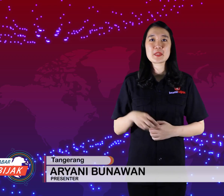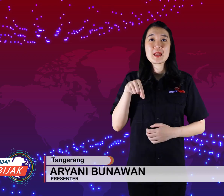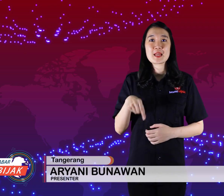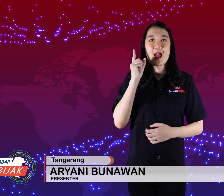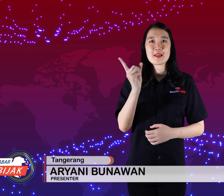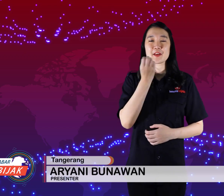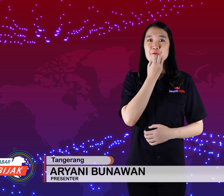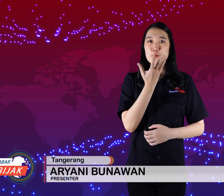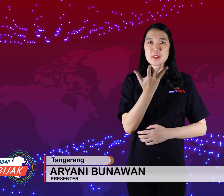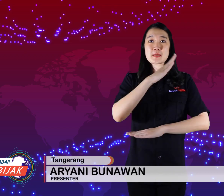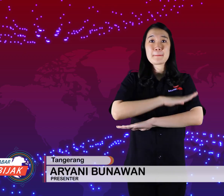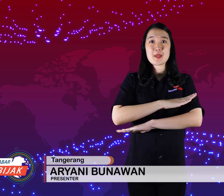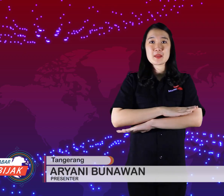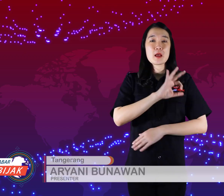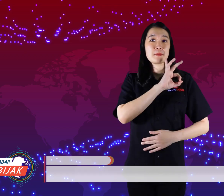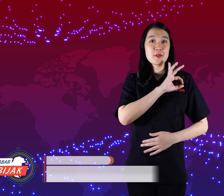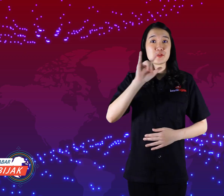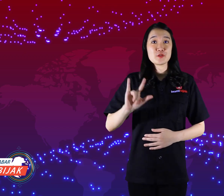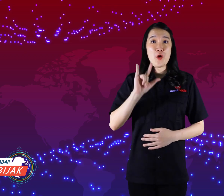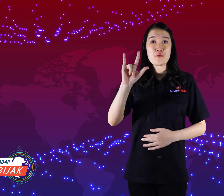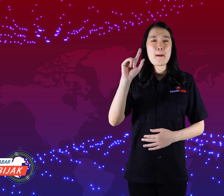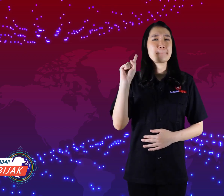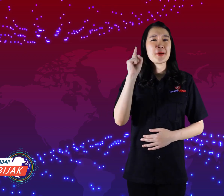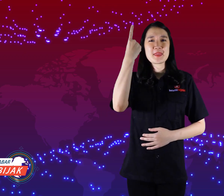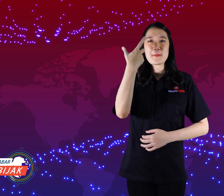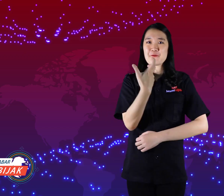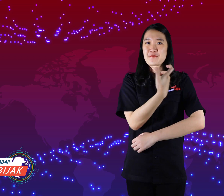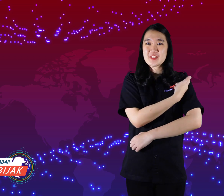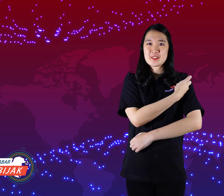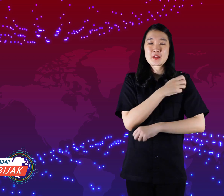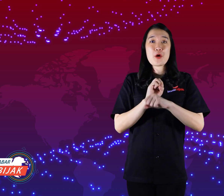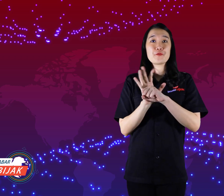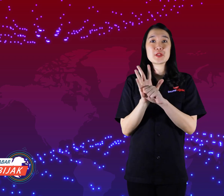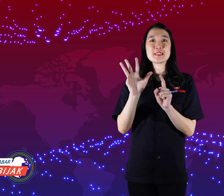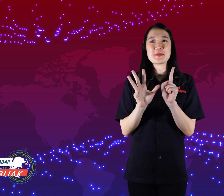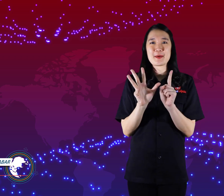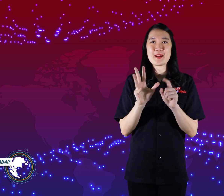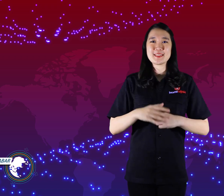Hari ini ada informasi berita tentang Presiden Jokowi yang jadi pertama divaksin COVID-19.